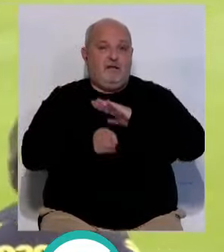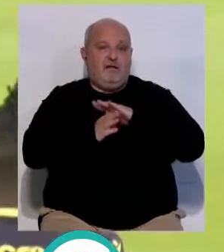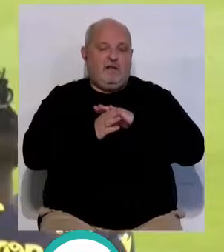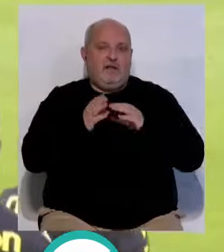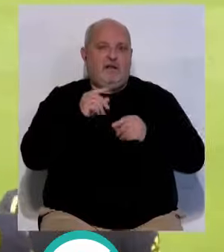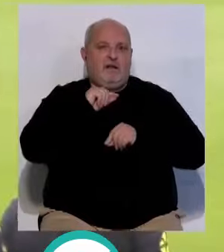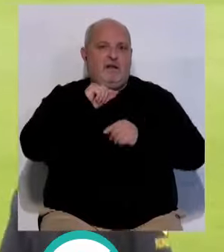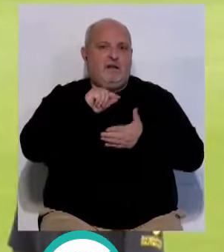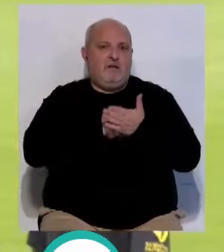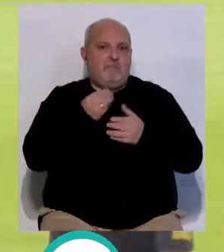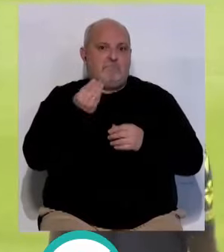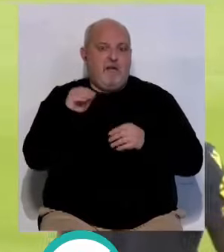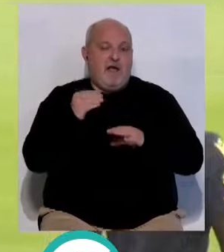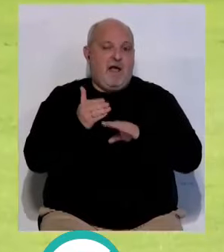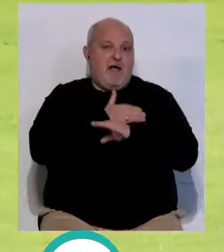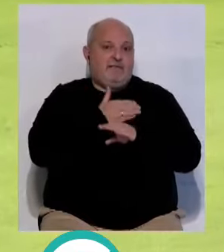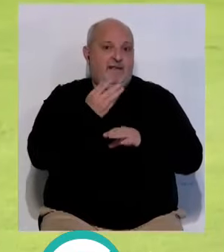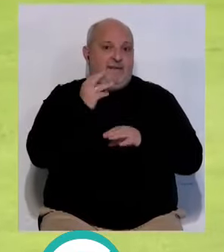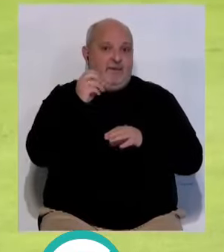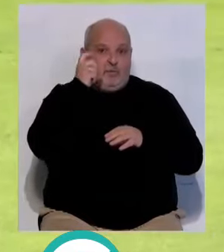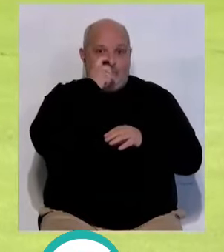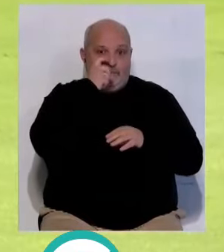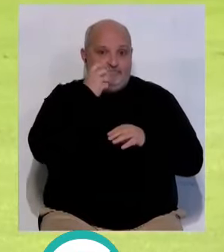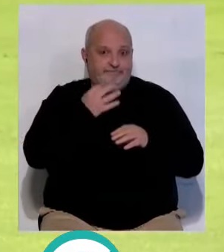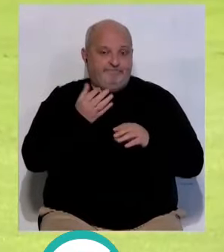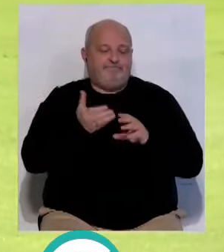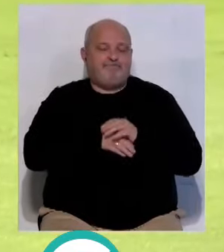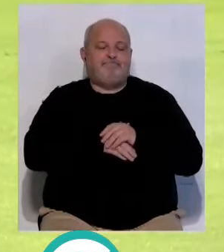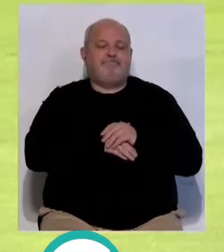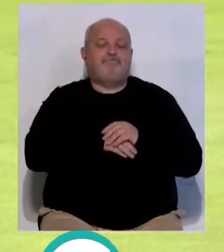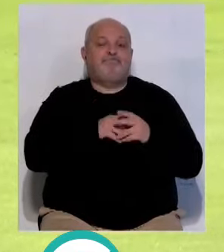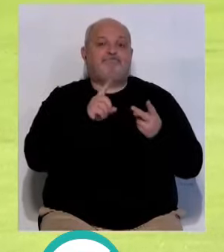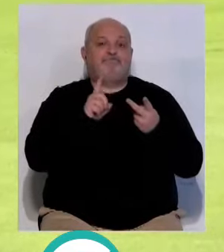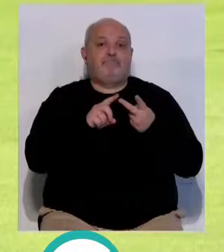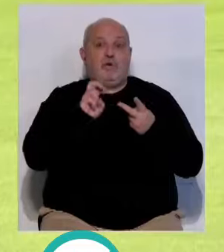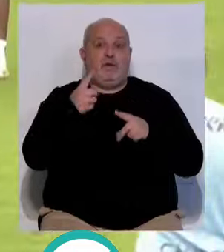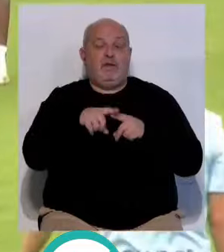que renovar antes de de darle salida como cedido y un dato importante también el 1 de septiembre